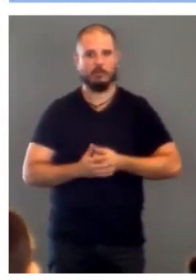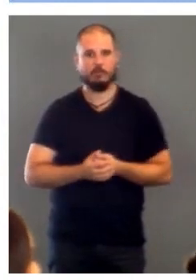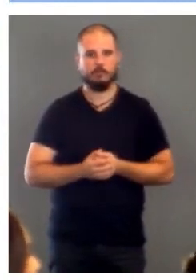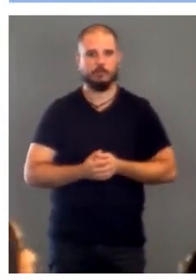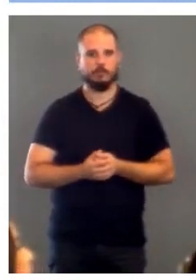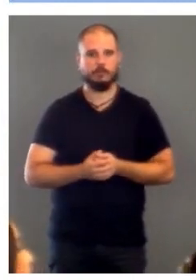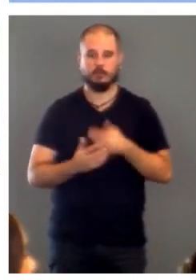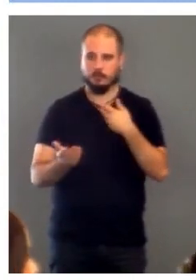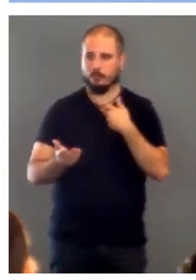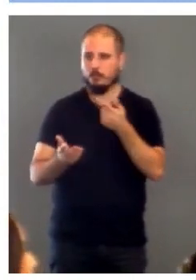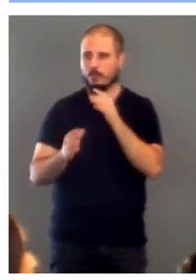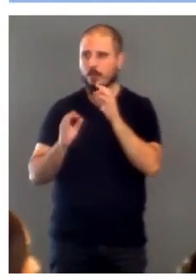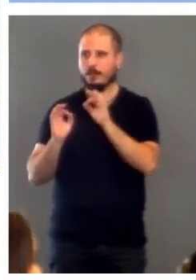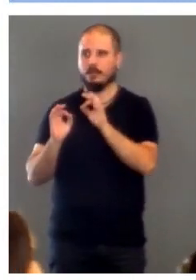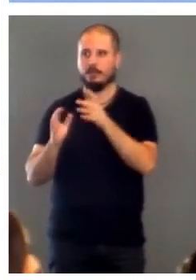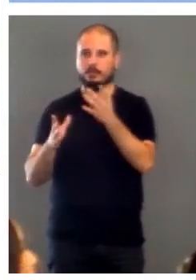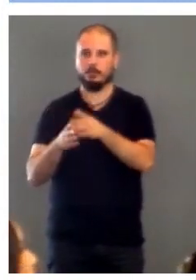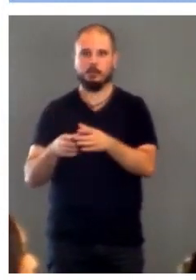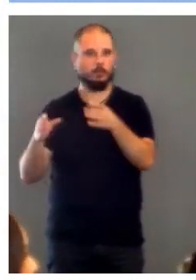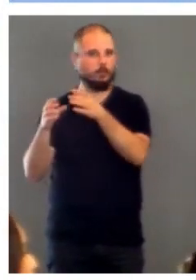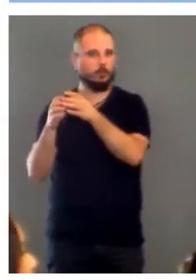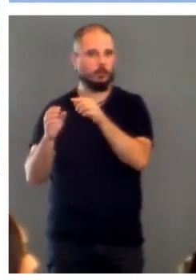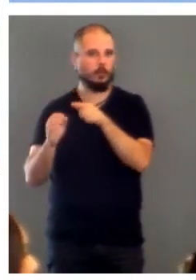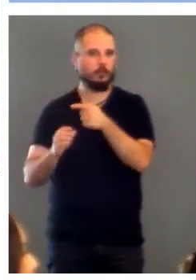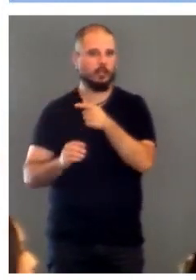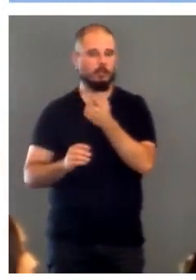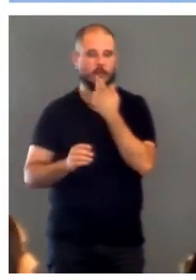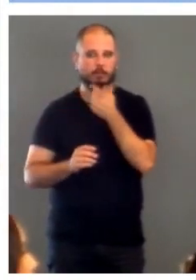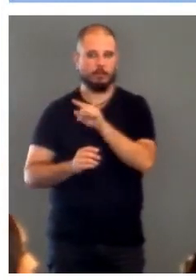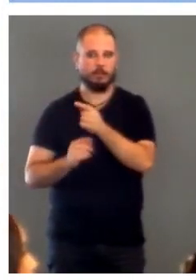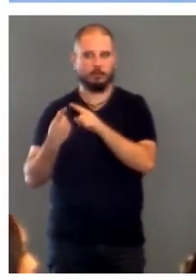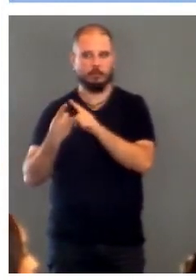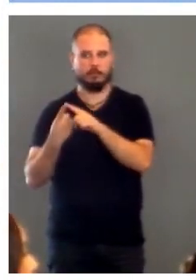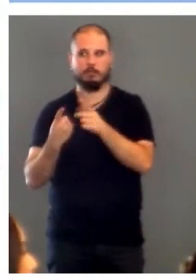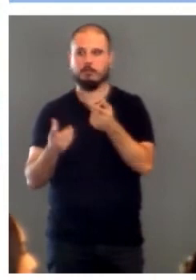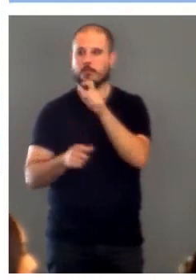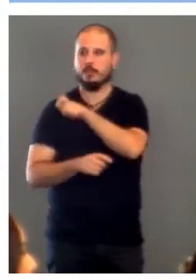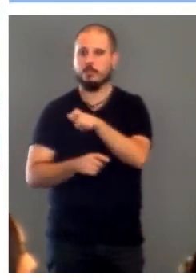Poner por un lado quién quiere Tomar un negocio Y también aquella persona que por el motivo que sea